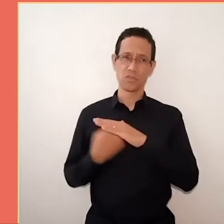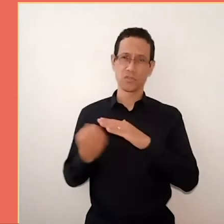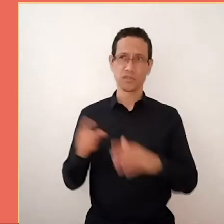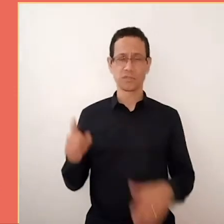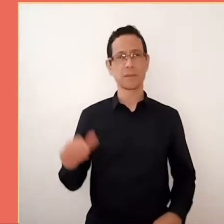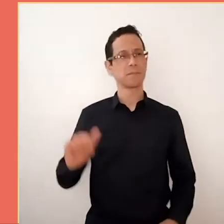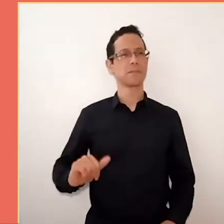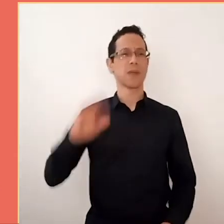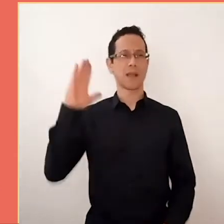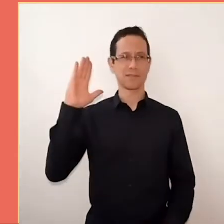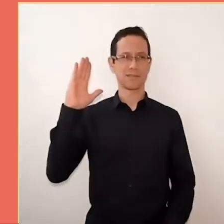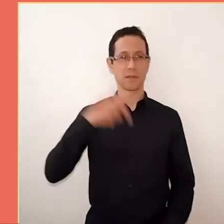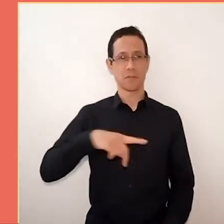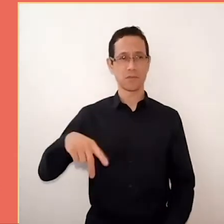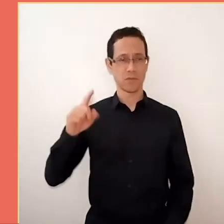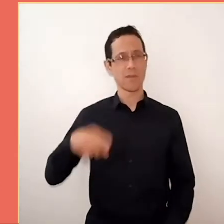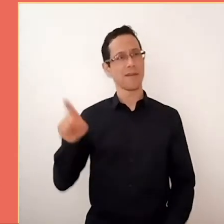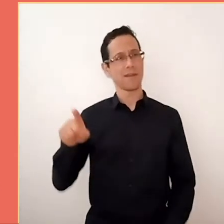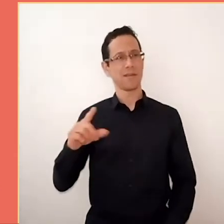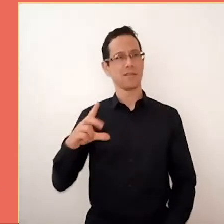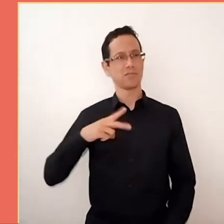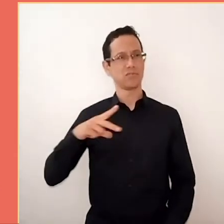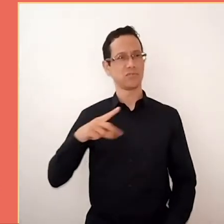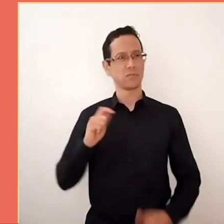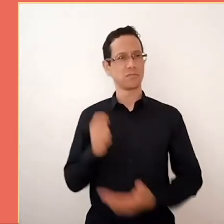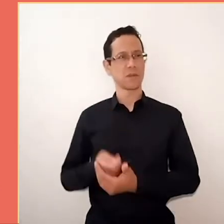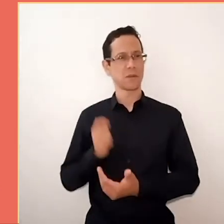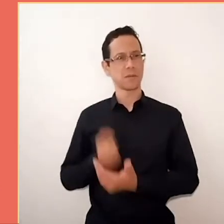na atuação, elas vêm da rede privada. Mas, enfim, você tem cursos